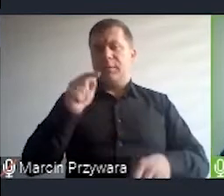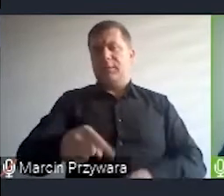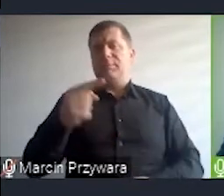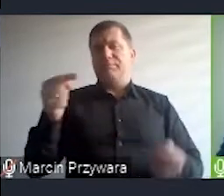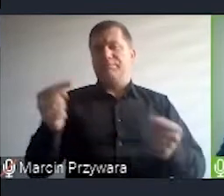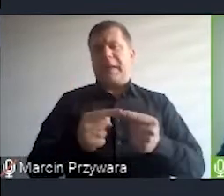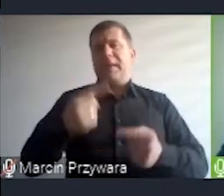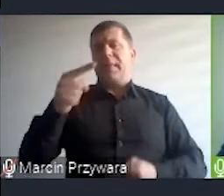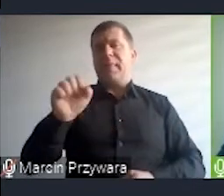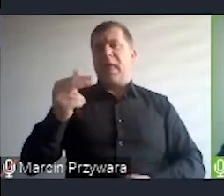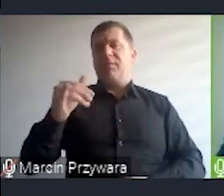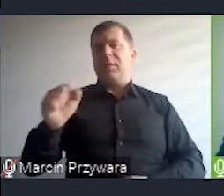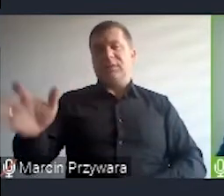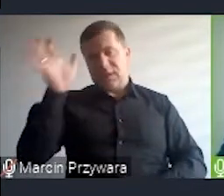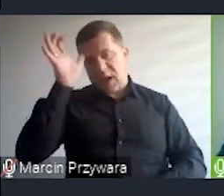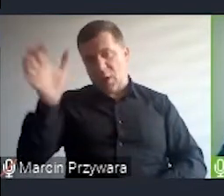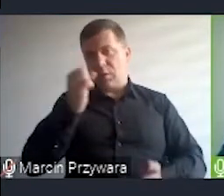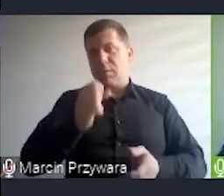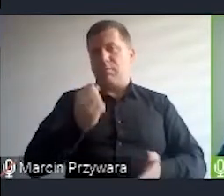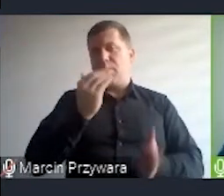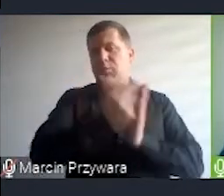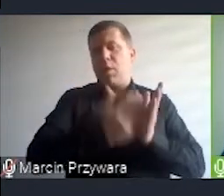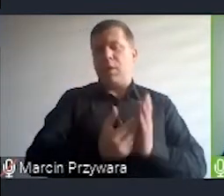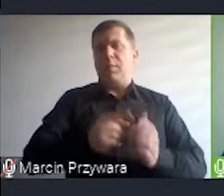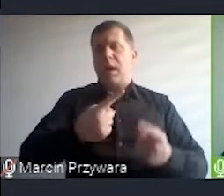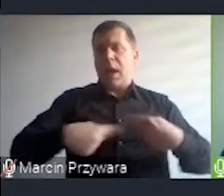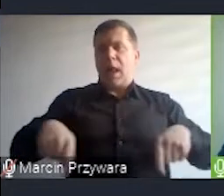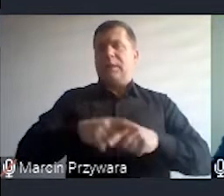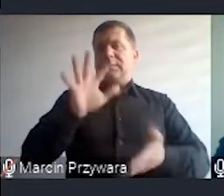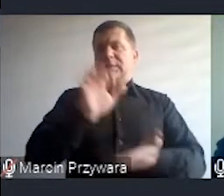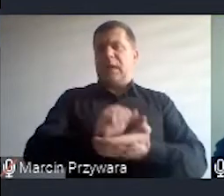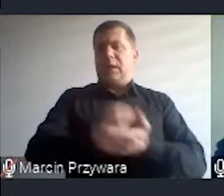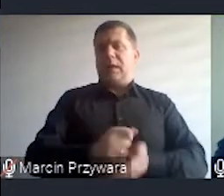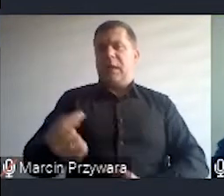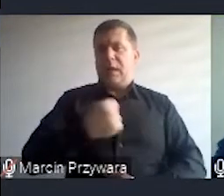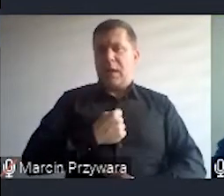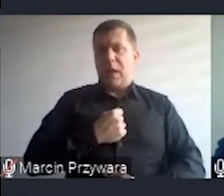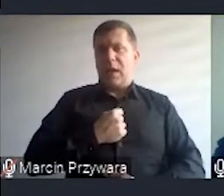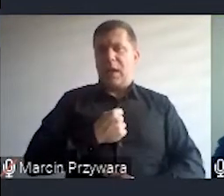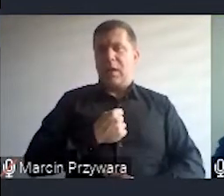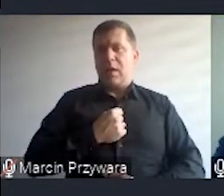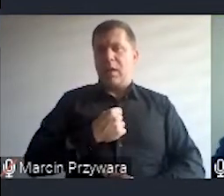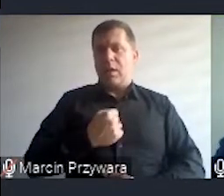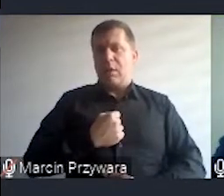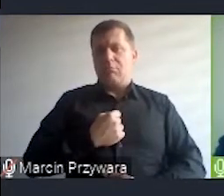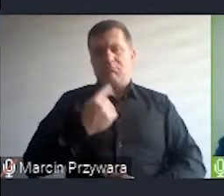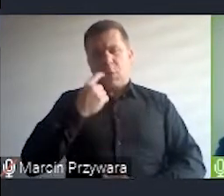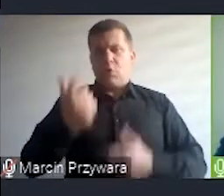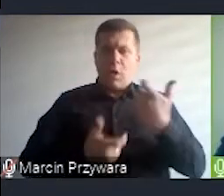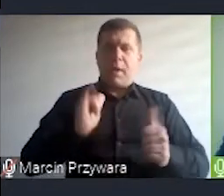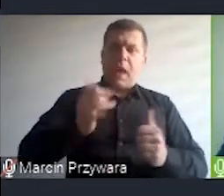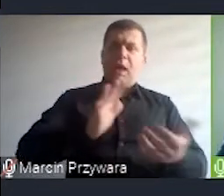Tak jak powiedziałem, autorski program realizacji zajęć, jakąś określoną metodą oczywiście,